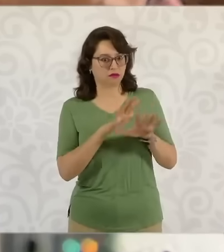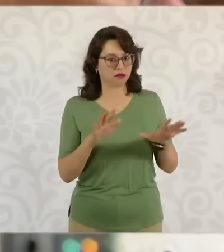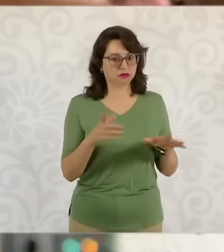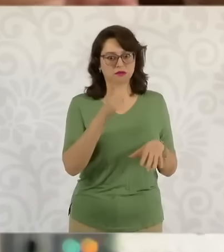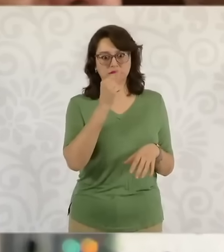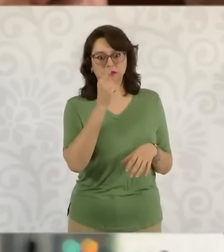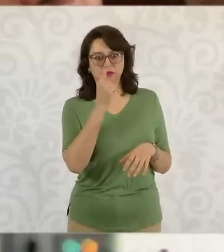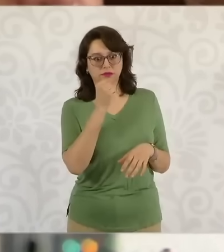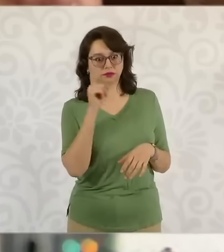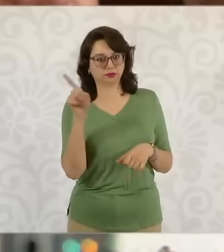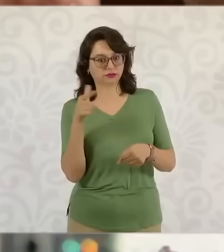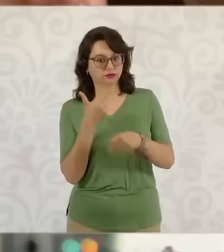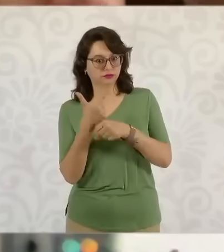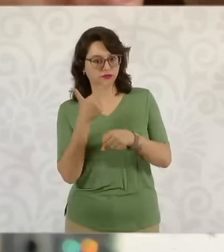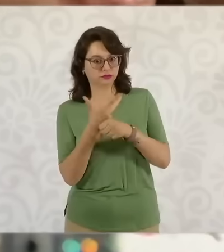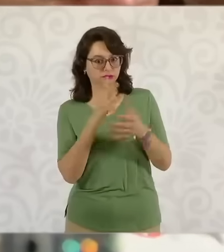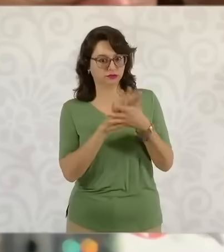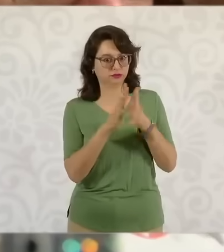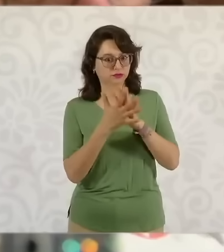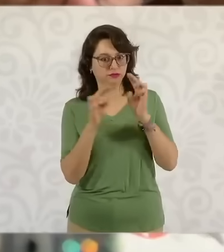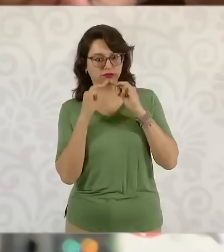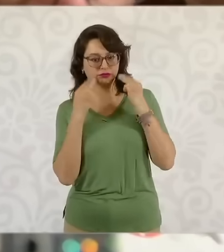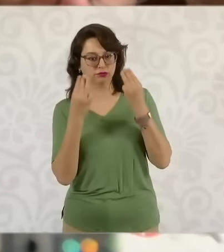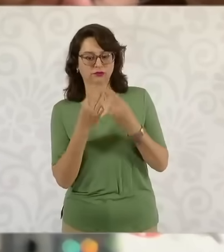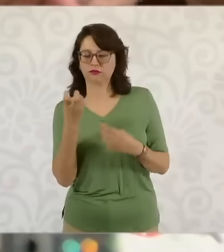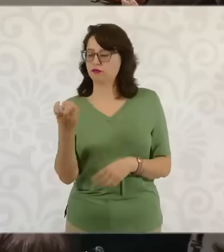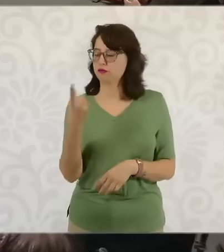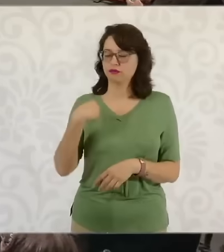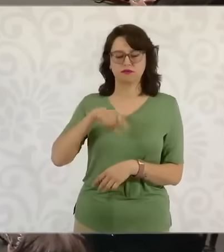policíacos de Guatemala están coludidos con las organizaciones No tenemos información sobre ello